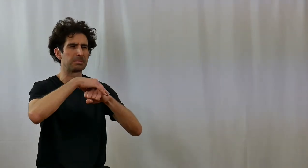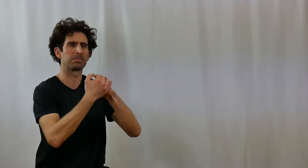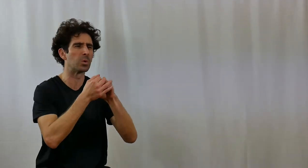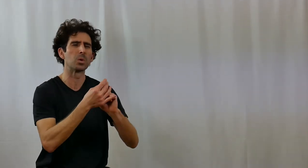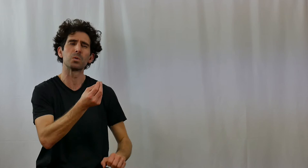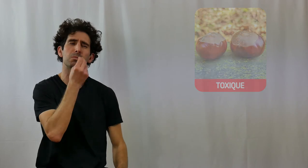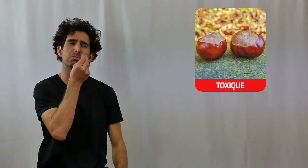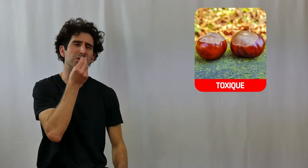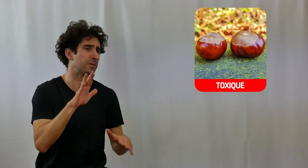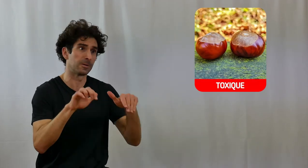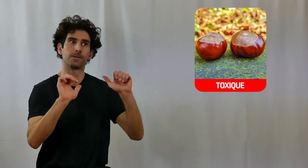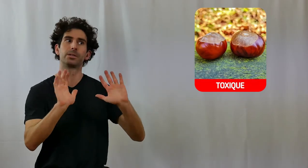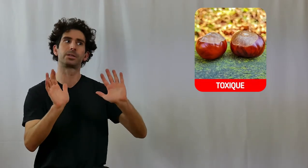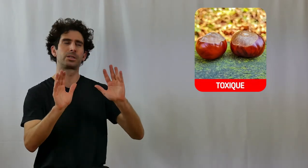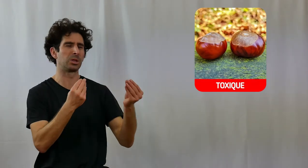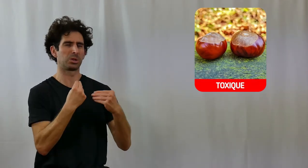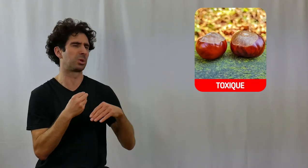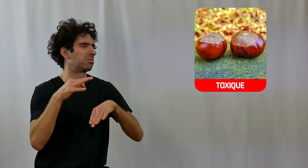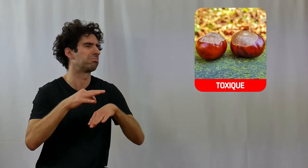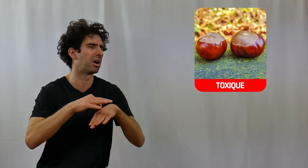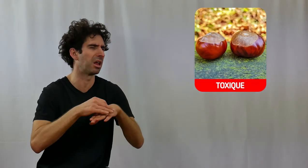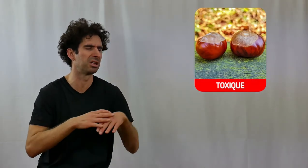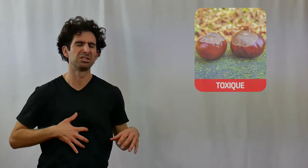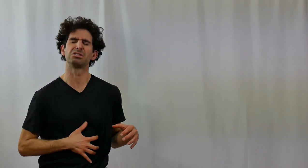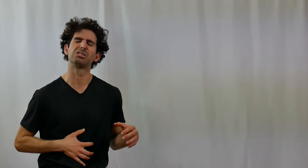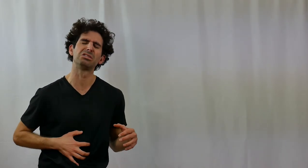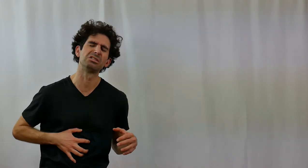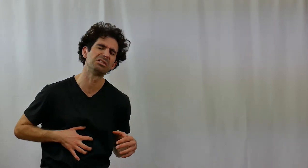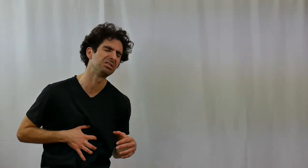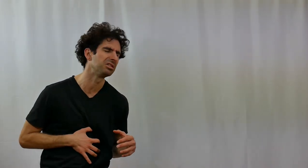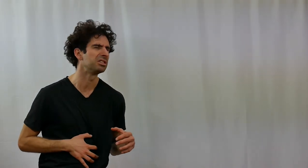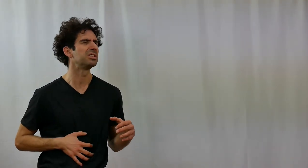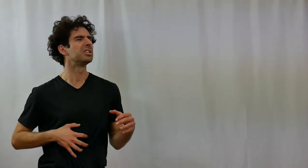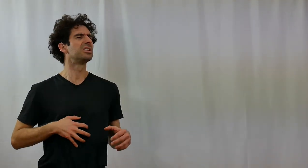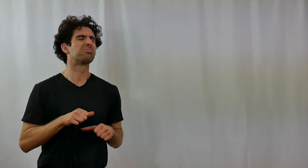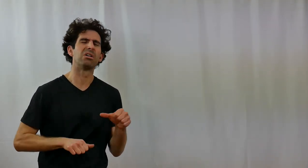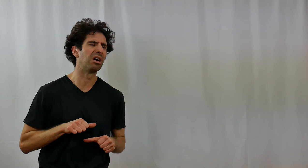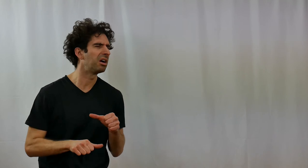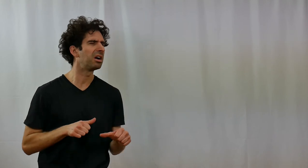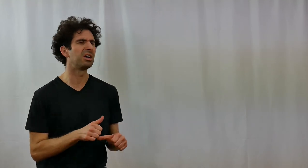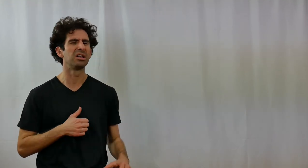On évite de manger les marrons. Ils nous rendent malade : douleurs au ventre,